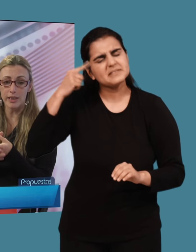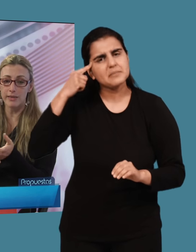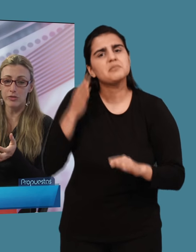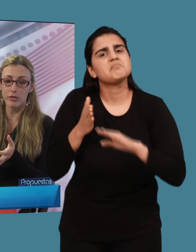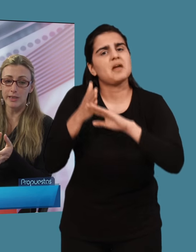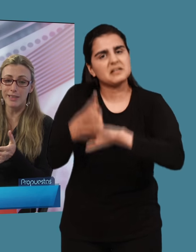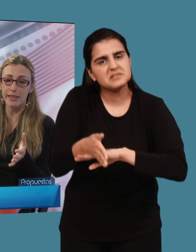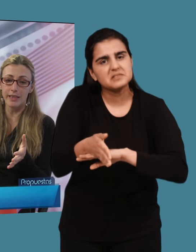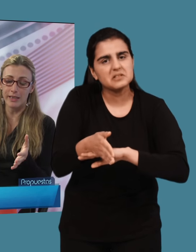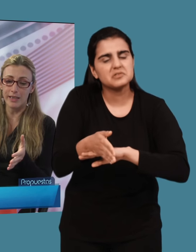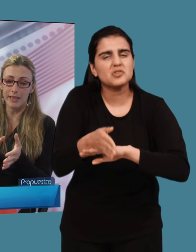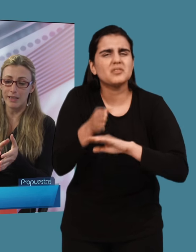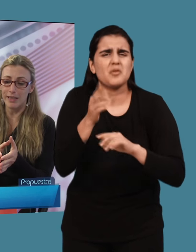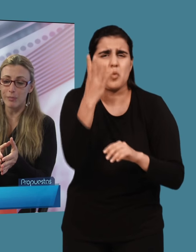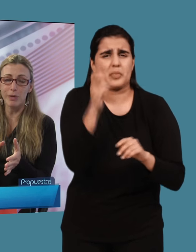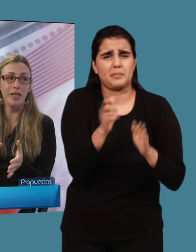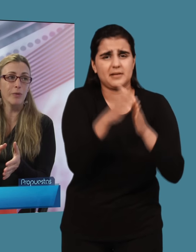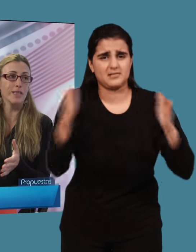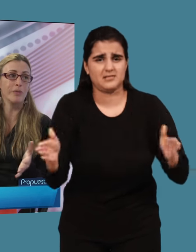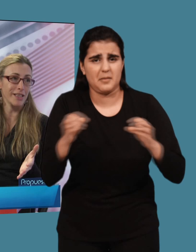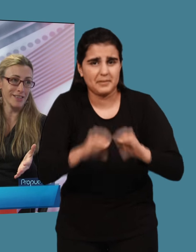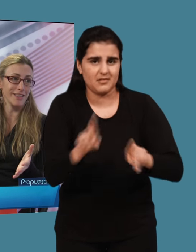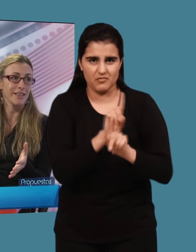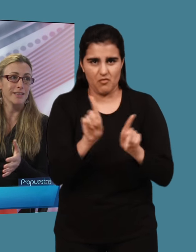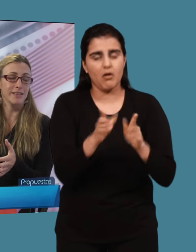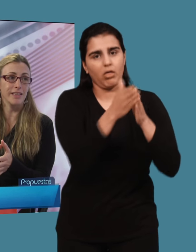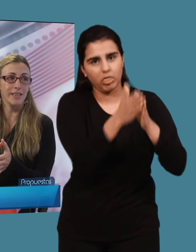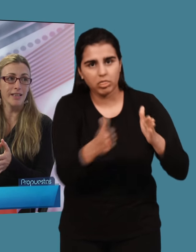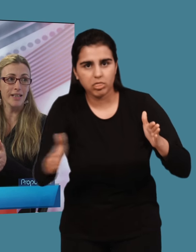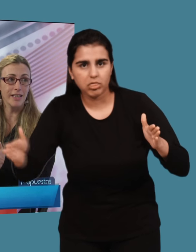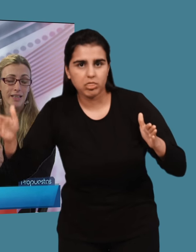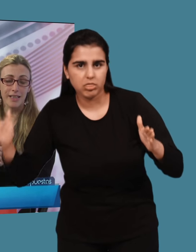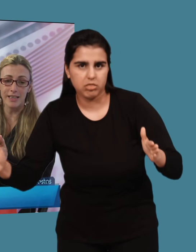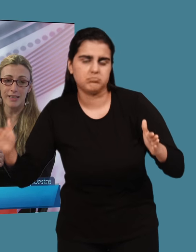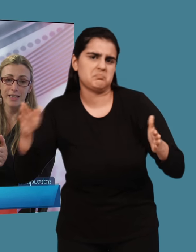el acceso excede el primer cuatrimestre. Se alarga...